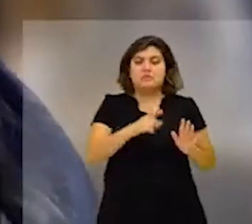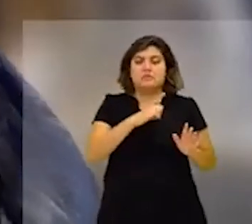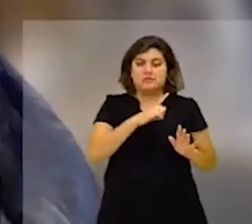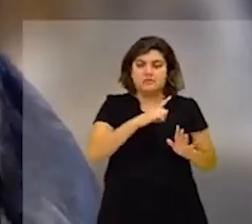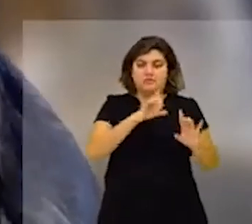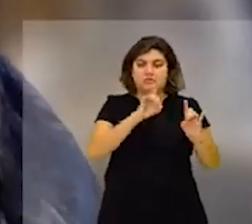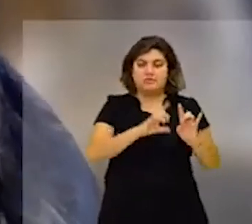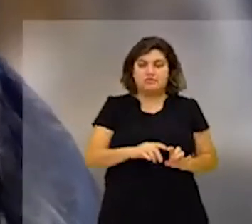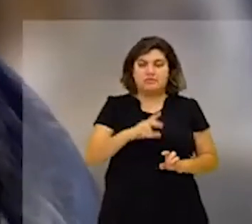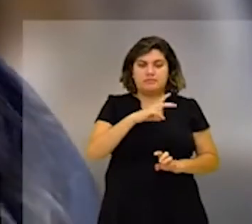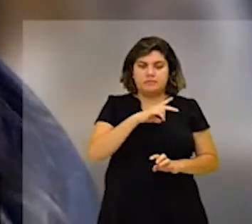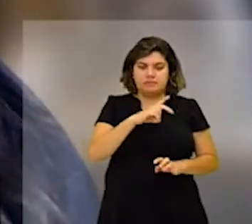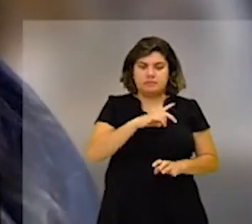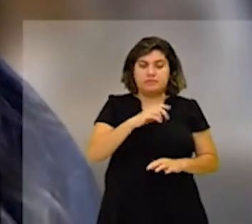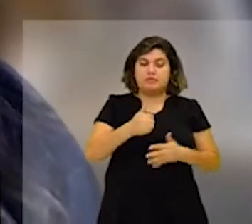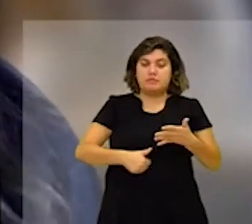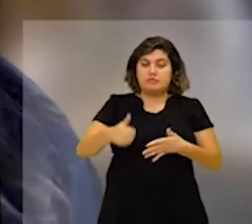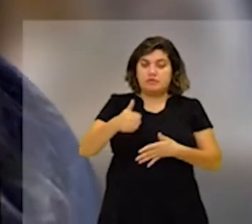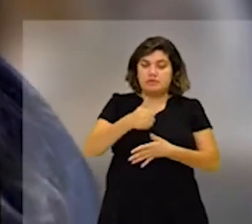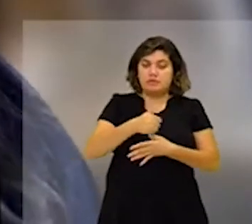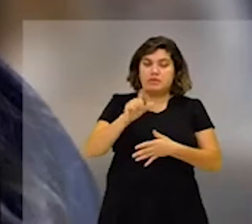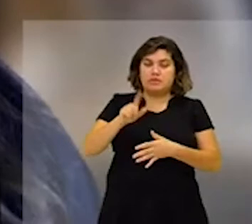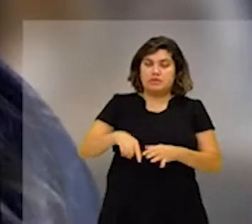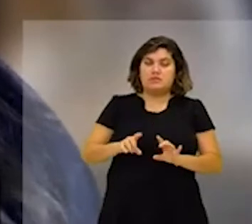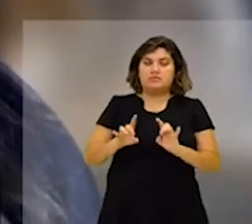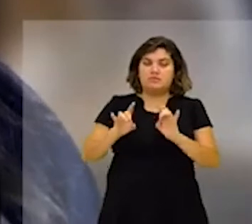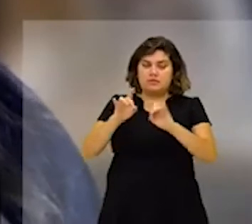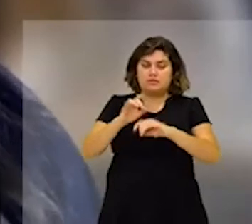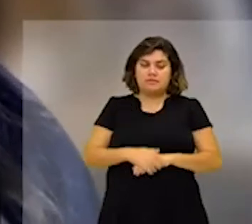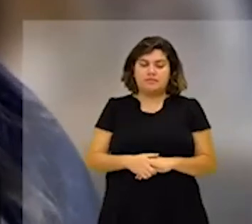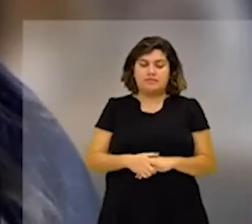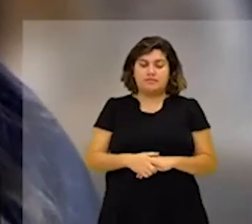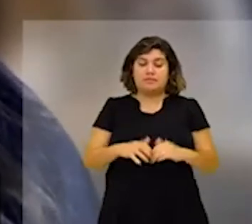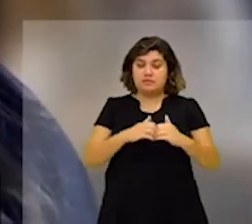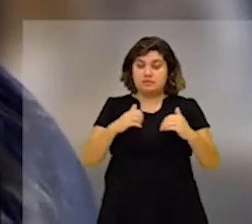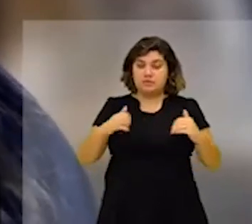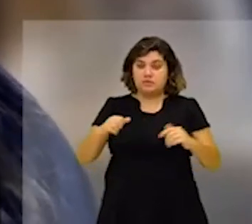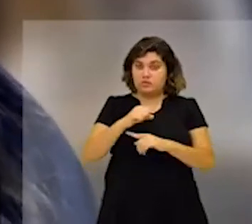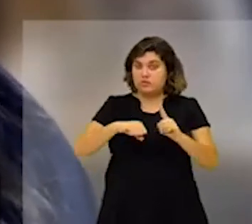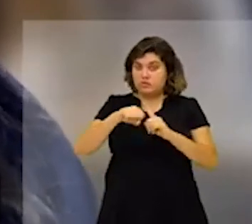é um privilégio particular específico a divisão social no Brasil se realiza pela polarização